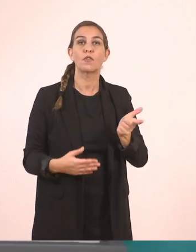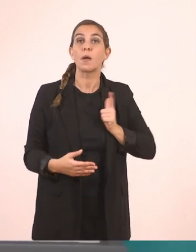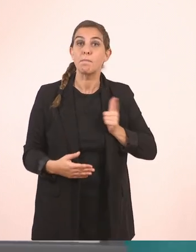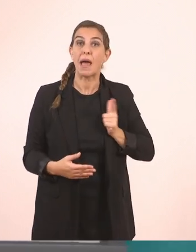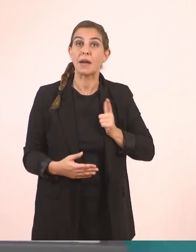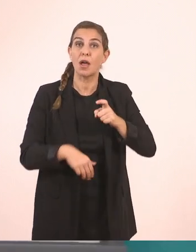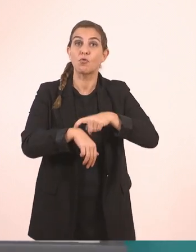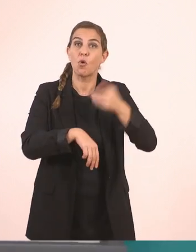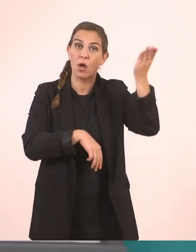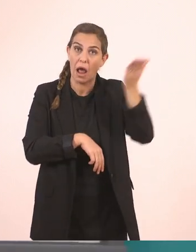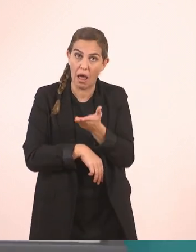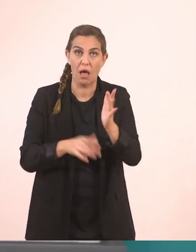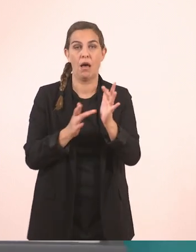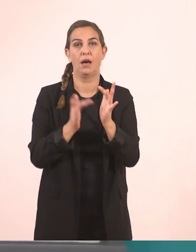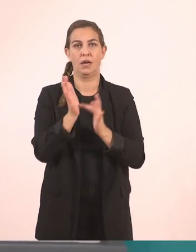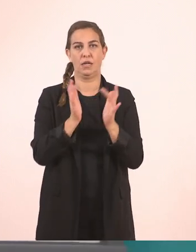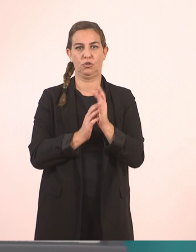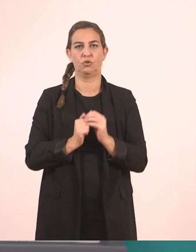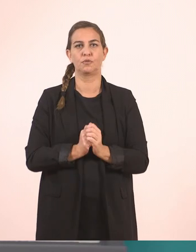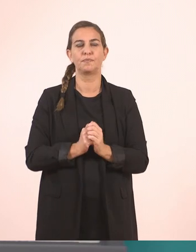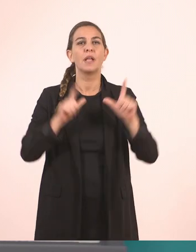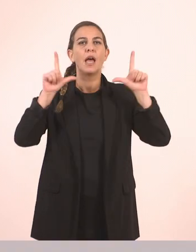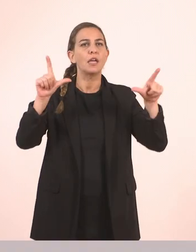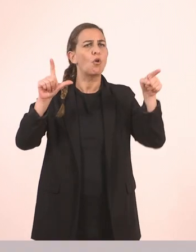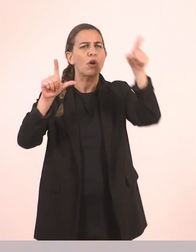Και για να δούμε γύρω - γύρω τι προσφέρει η πλάση στον Χριστό.